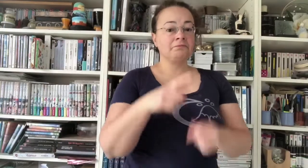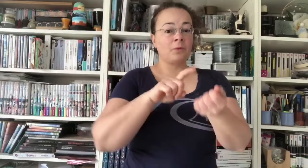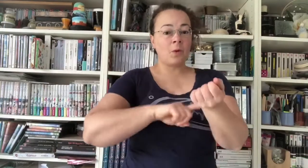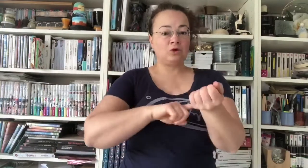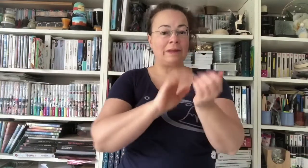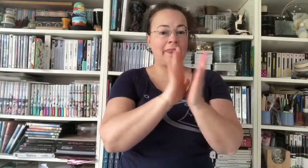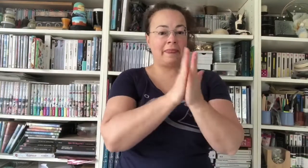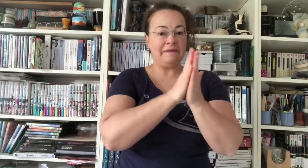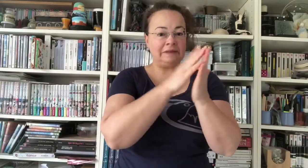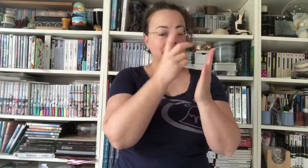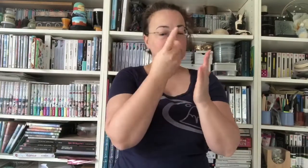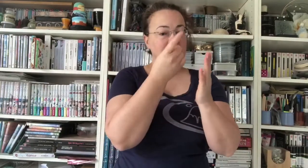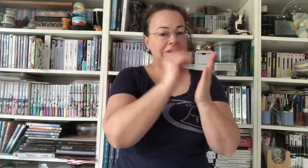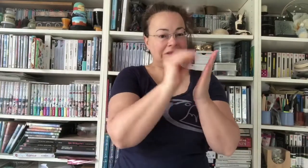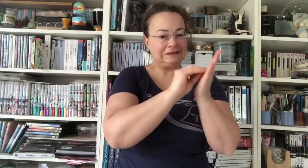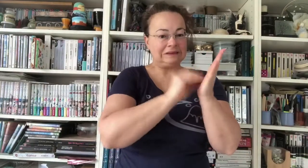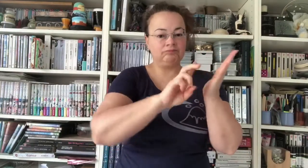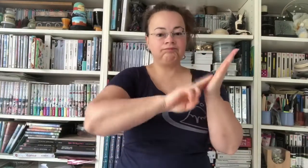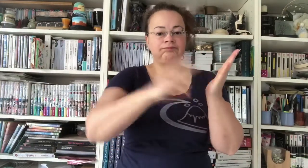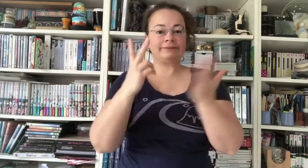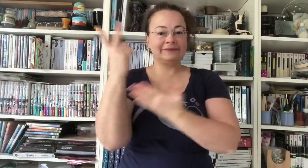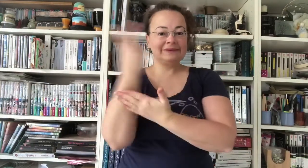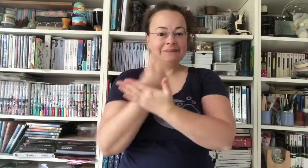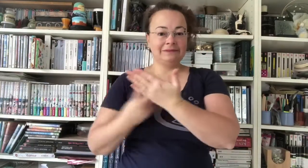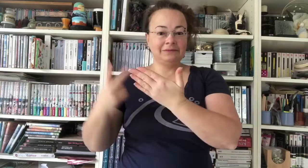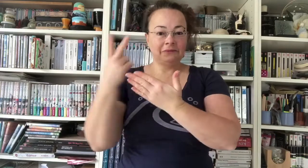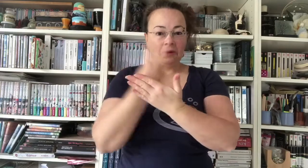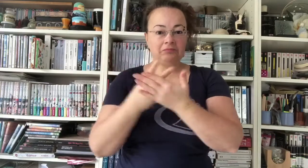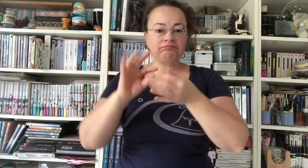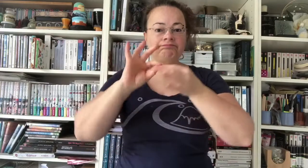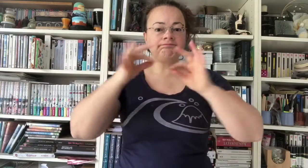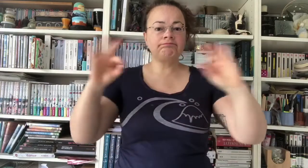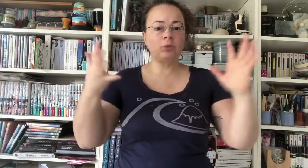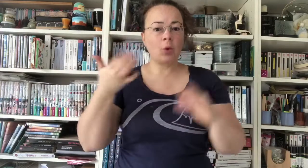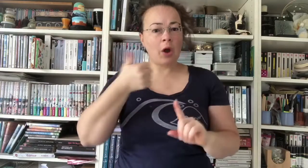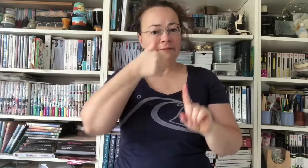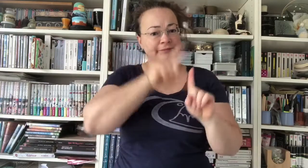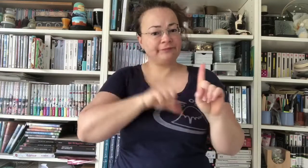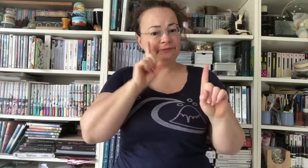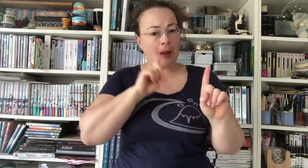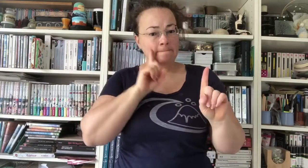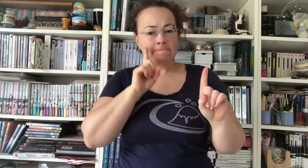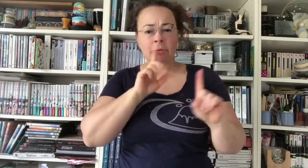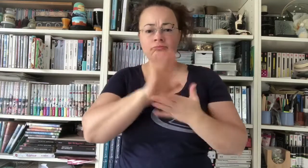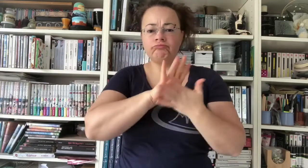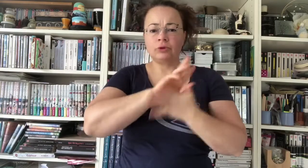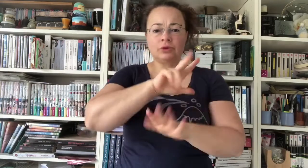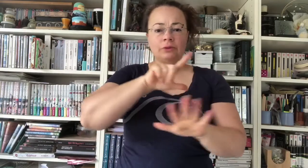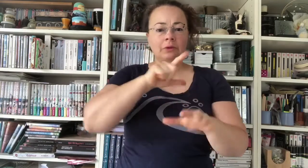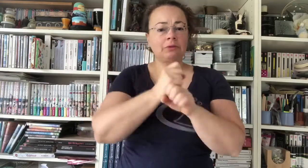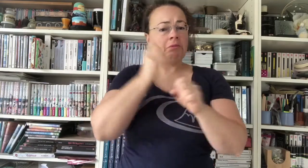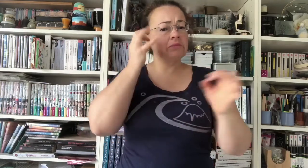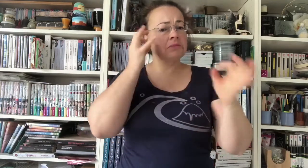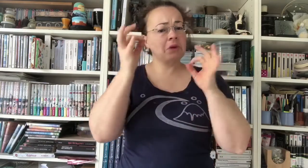A l’origine, c’est un roman qui a été adapté en BD. Cela raconte l'histoire d'une femme de 37 ans, célibataire,